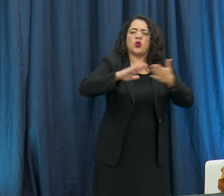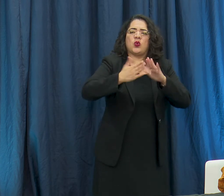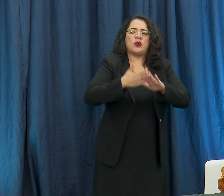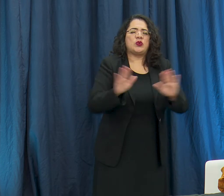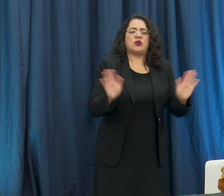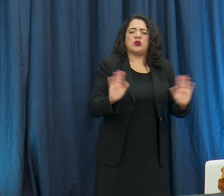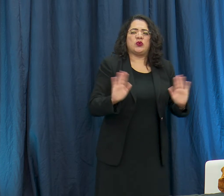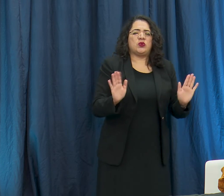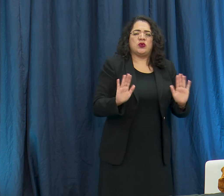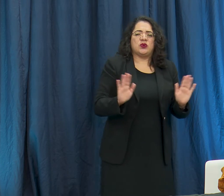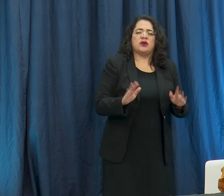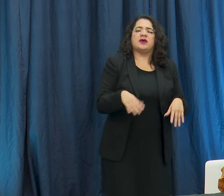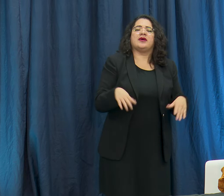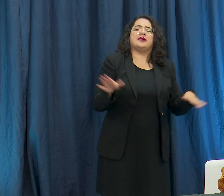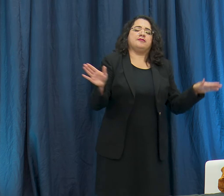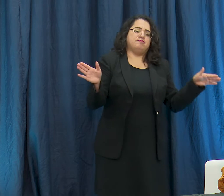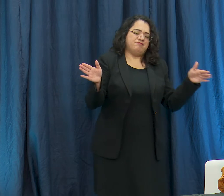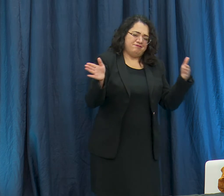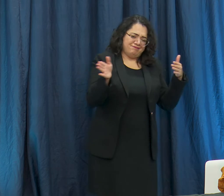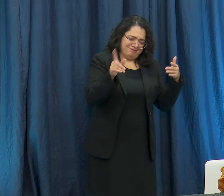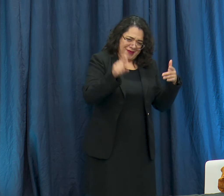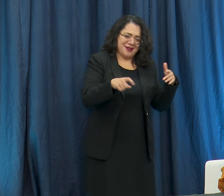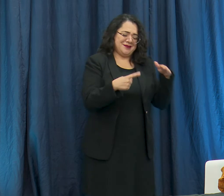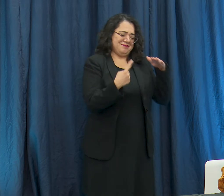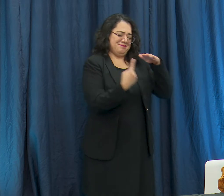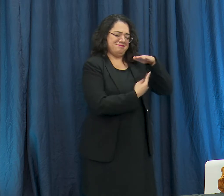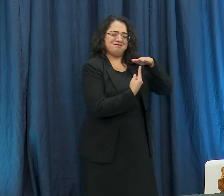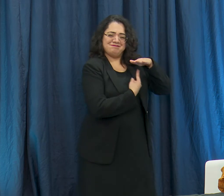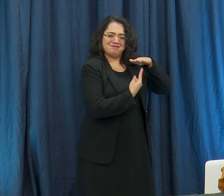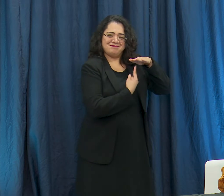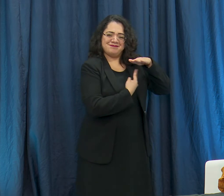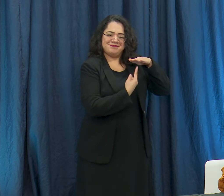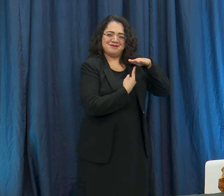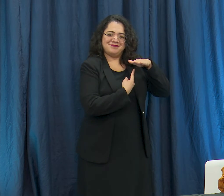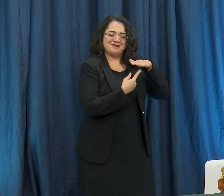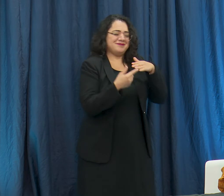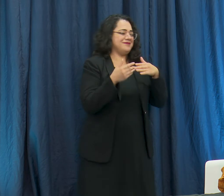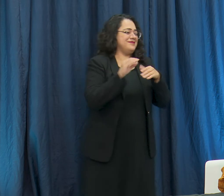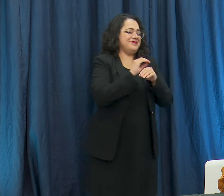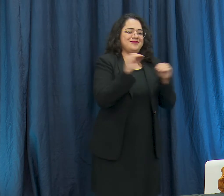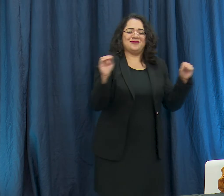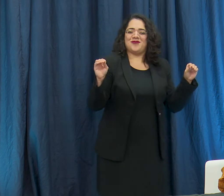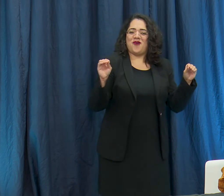are a ningún otro lugar público o privado durante el período de aslam en